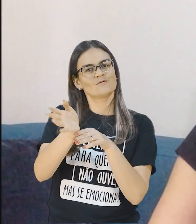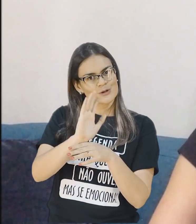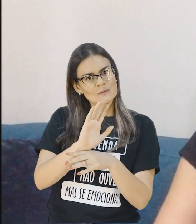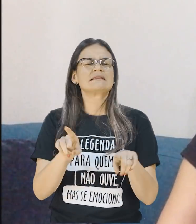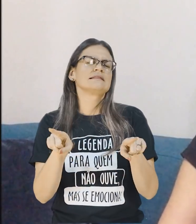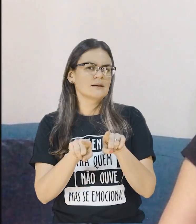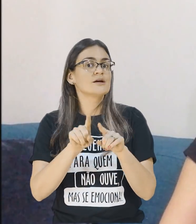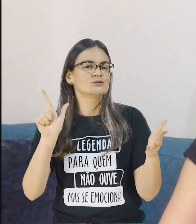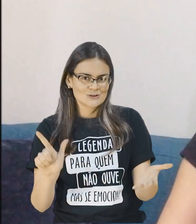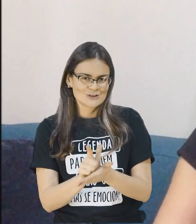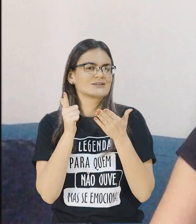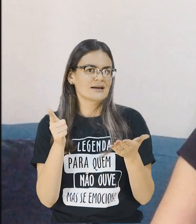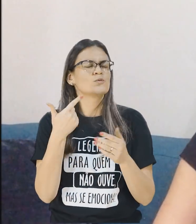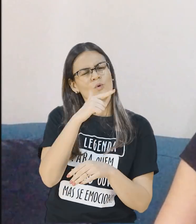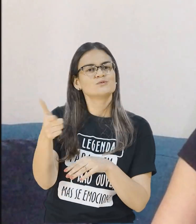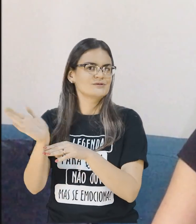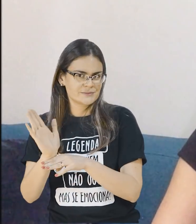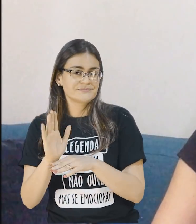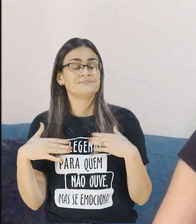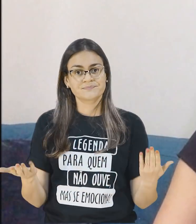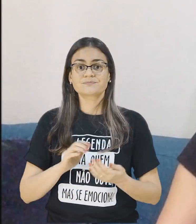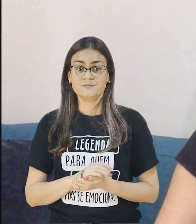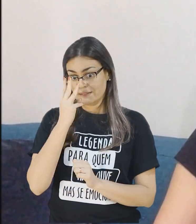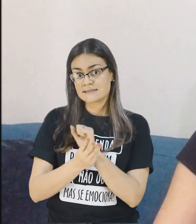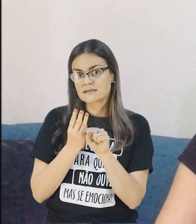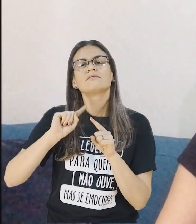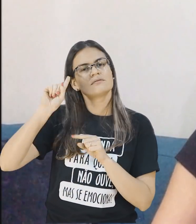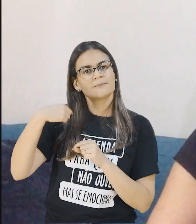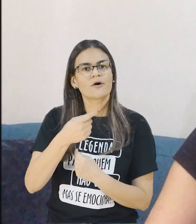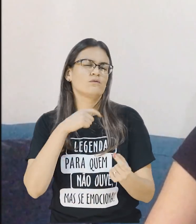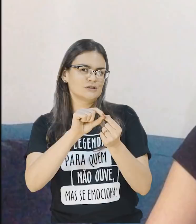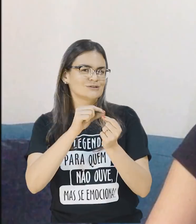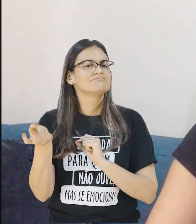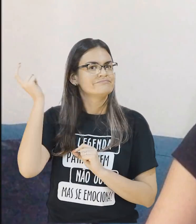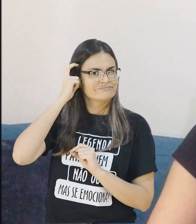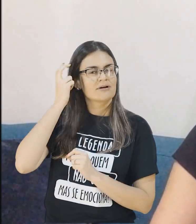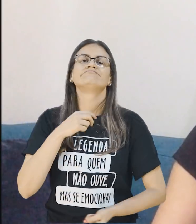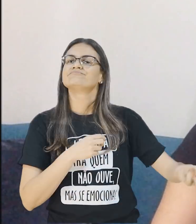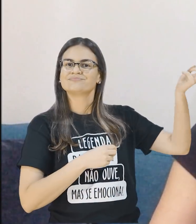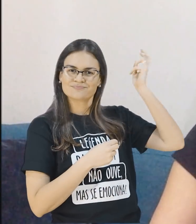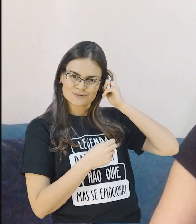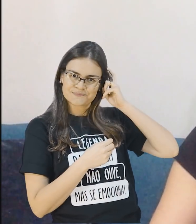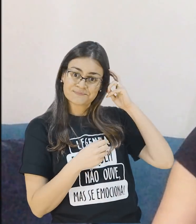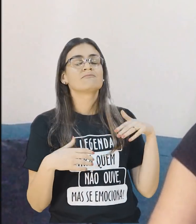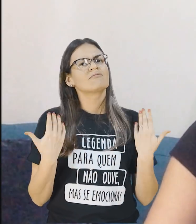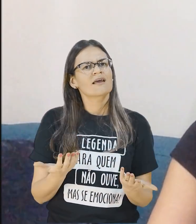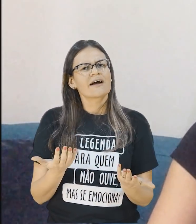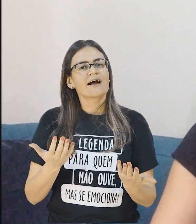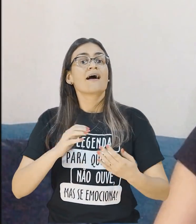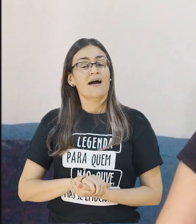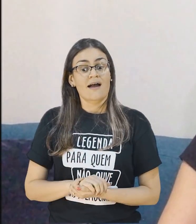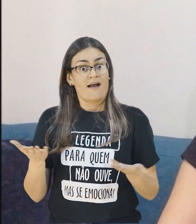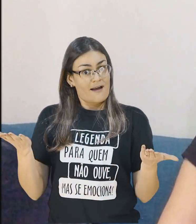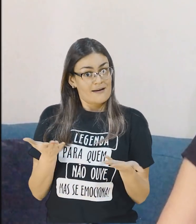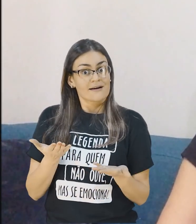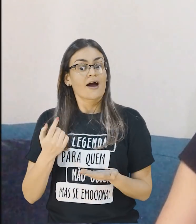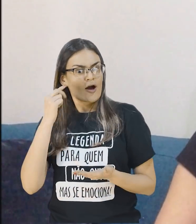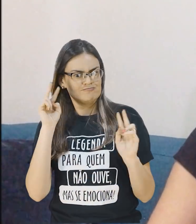pra poder assistir a um vídeo, pra poder assistir a um jornal, pra poder assistir a um filme. Três anos depois de ter feito o primeiro implante eu fiz o segundo lado.